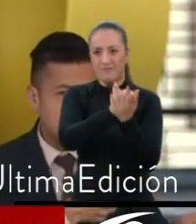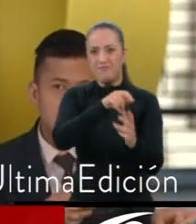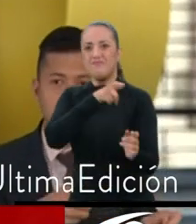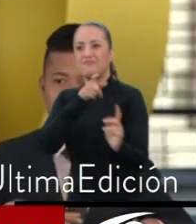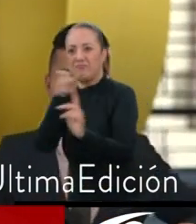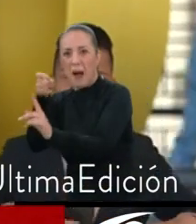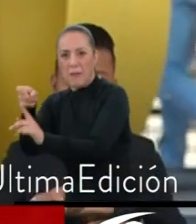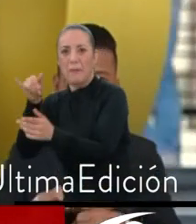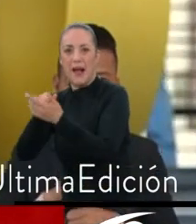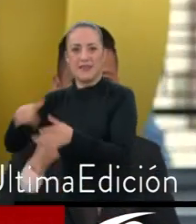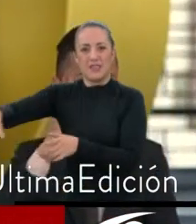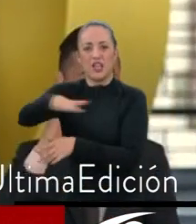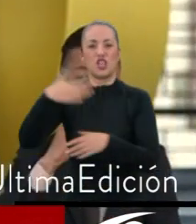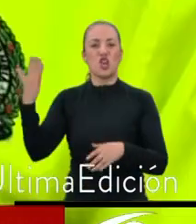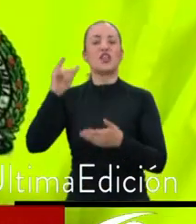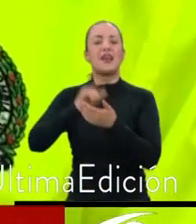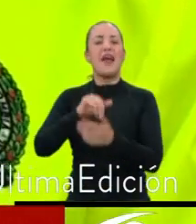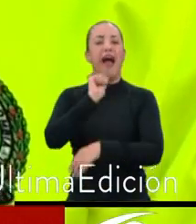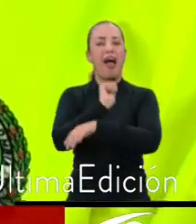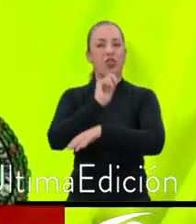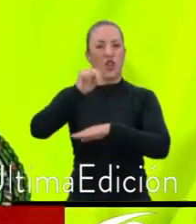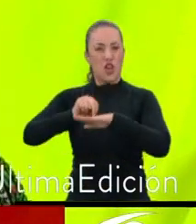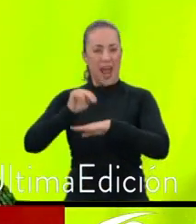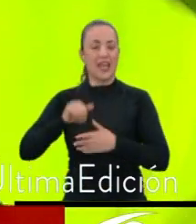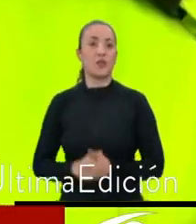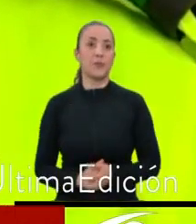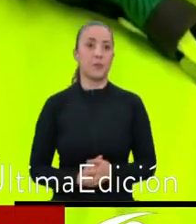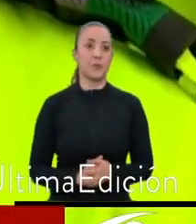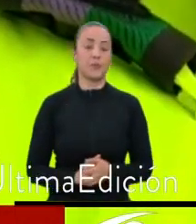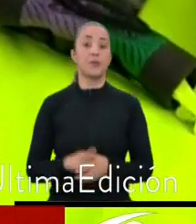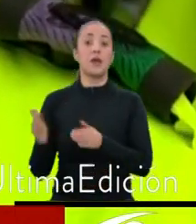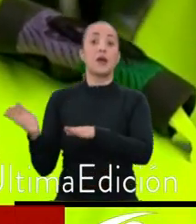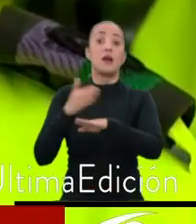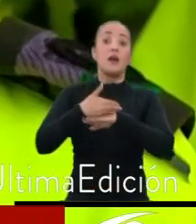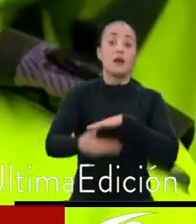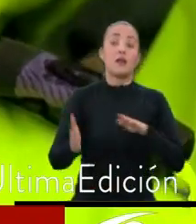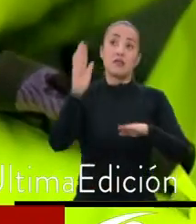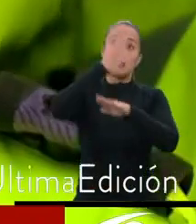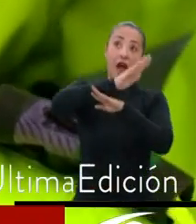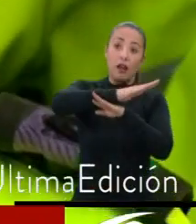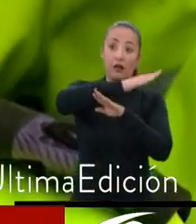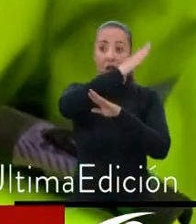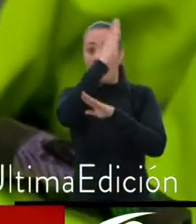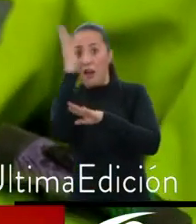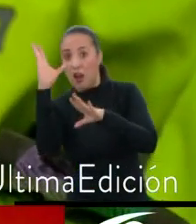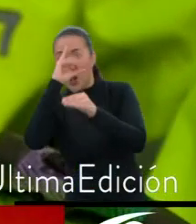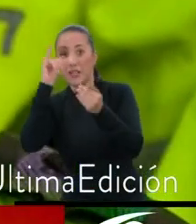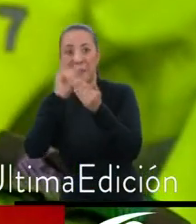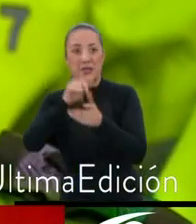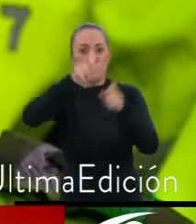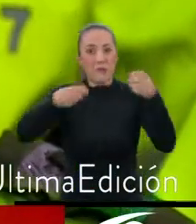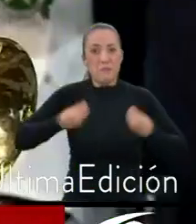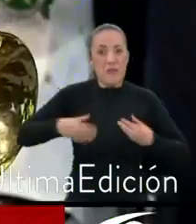pesos por información que nos permite identificar a los otros individuos responsables de estos